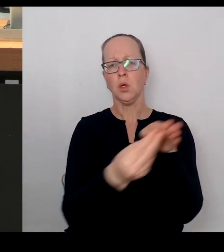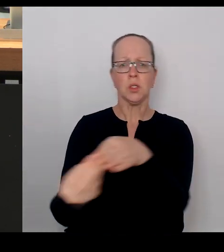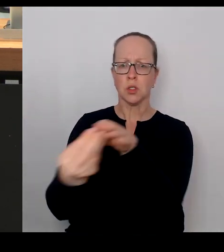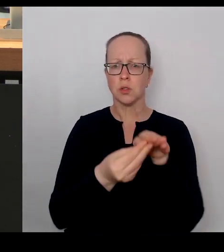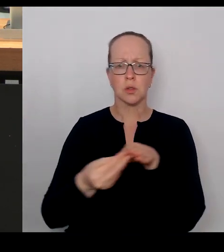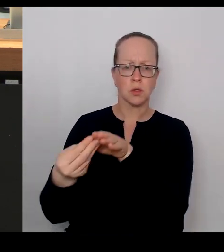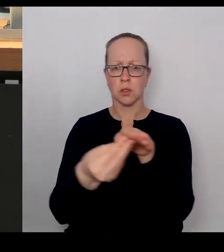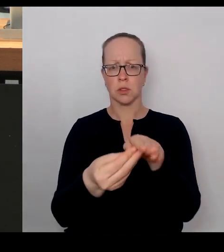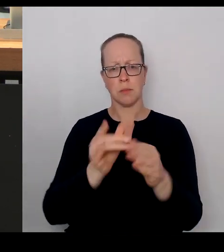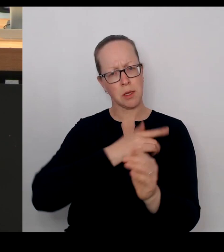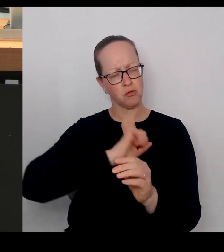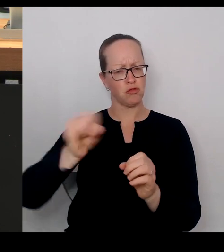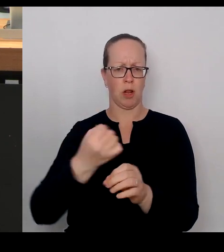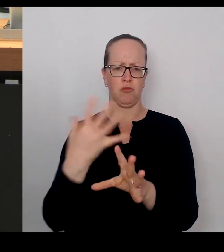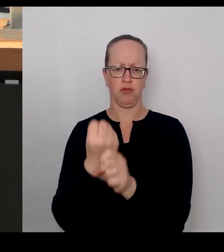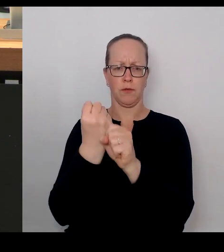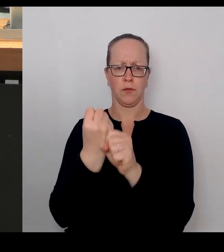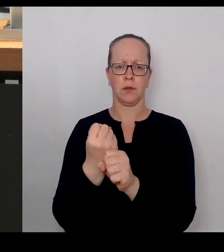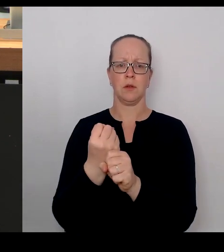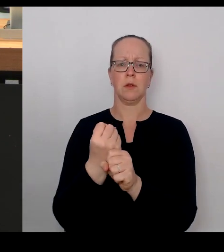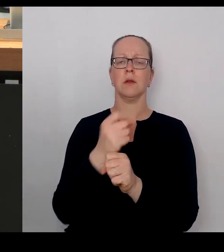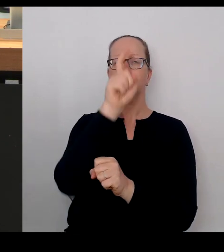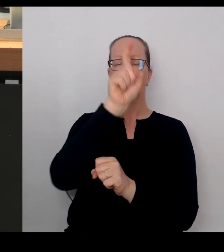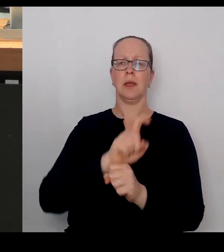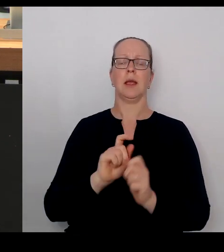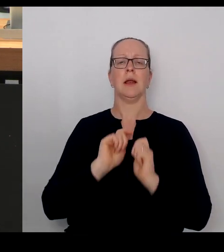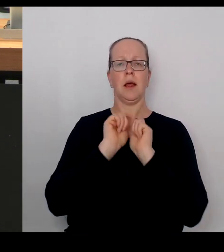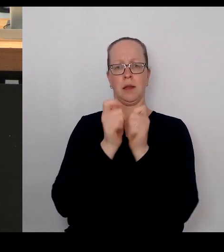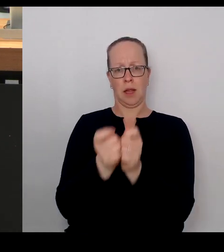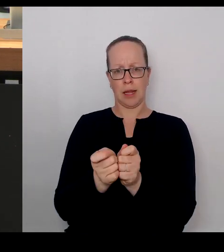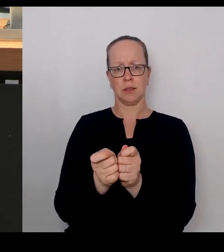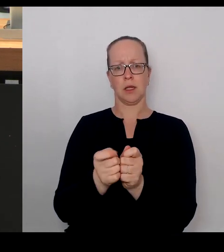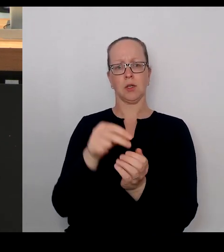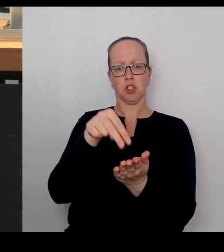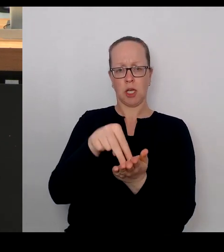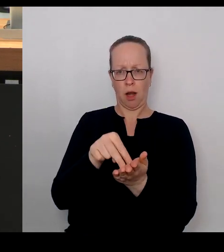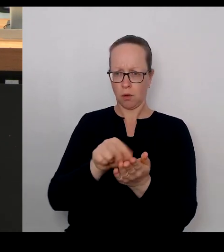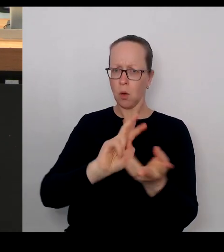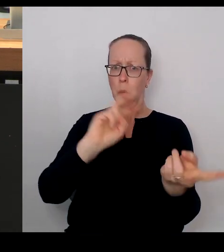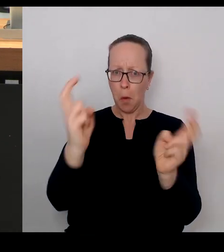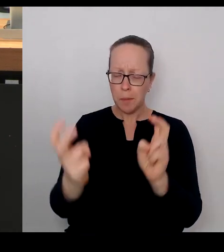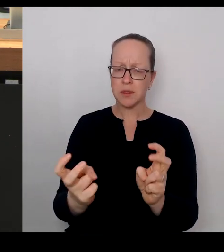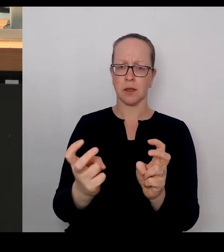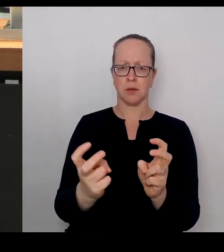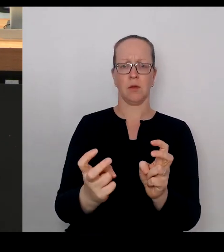Machen Sie die Berliner Hausaufgaben, denn so machen Sie was gegen Pflegearmut und helfen auch den ambulanten Pflegediensten und